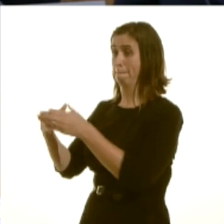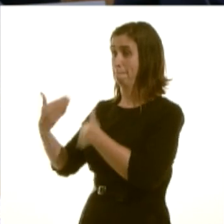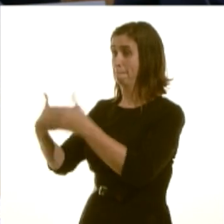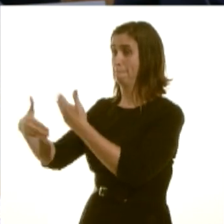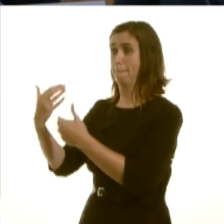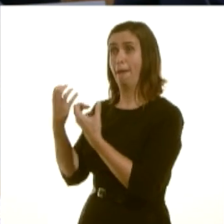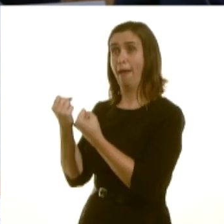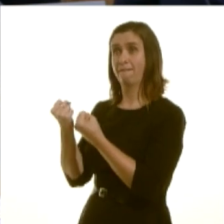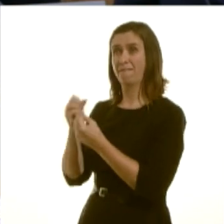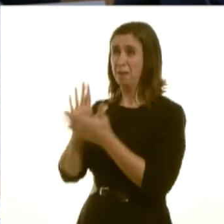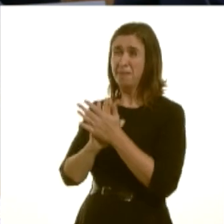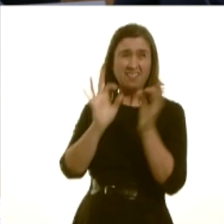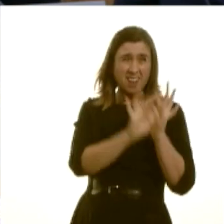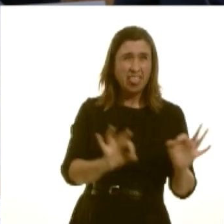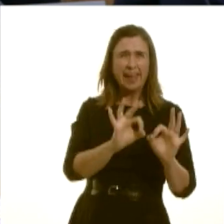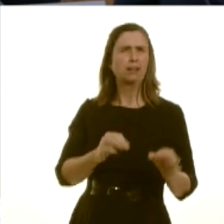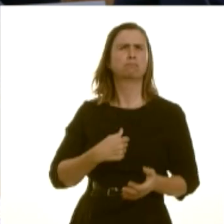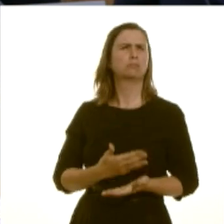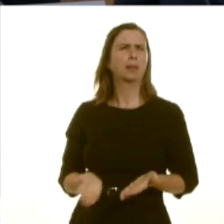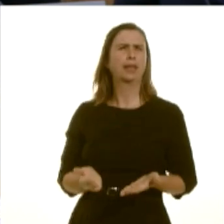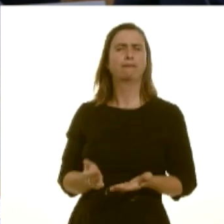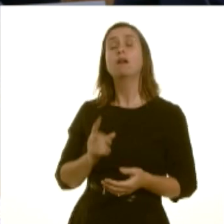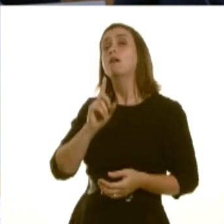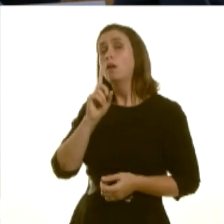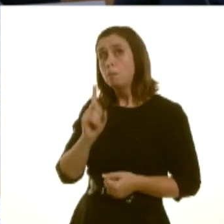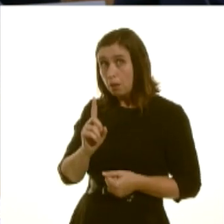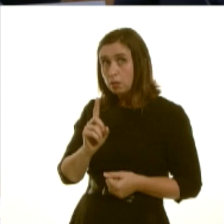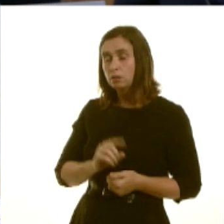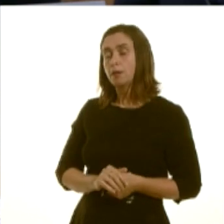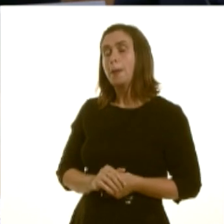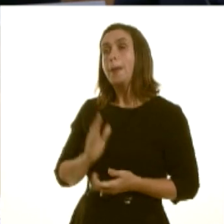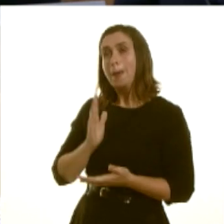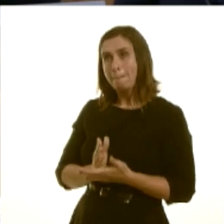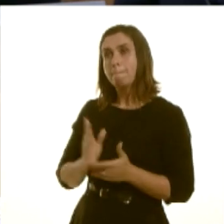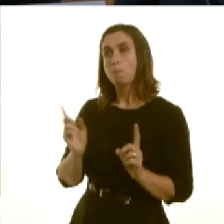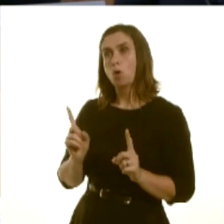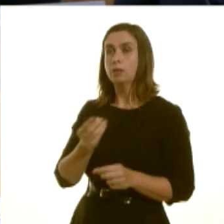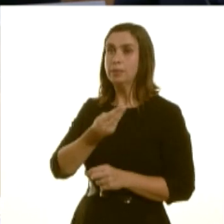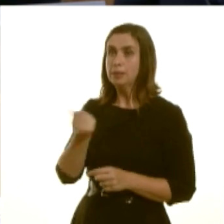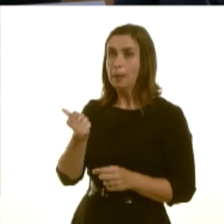o gwbl. Mae’n wir dweud bod rhai o’r cynlluniau yn dal i fod yn eu lle, ac, wrth gwrs, fod